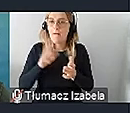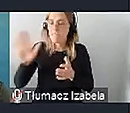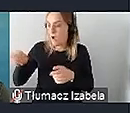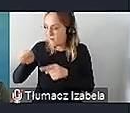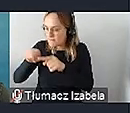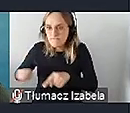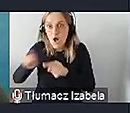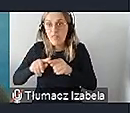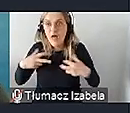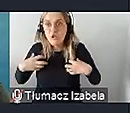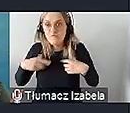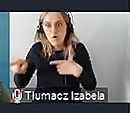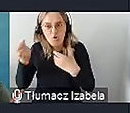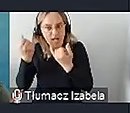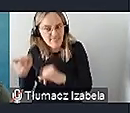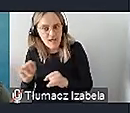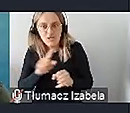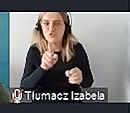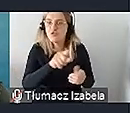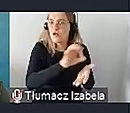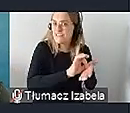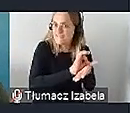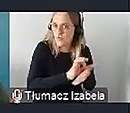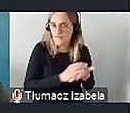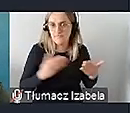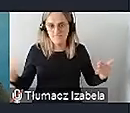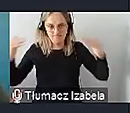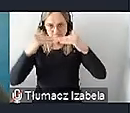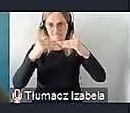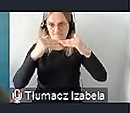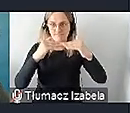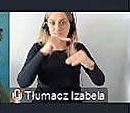Ten rysunek w porównaniu z rzeczywistą kurą jest bardzo schematyczny